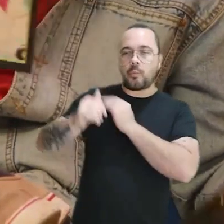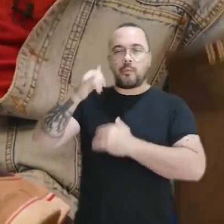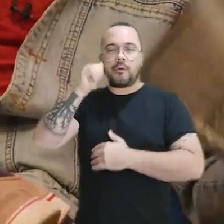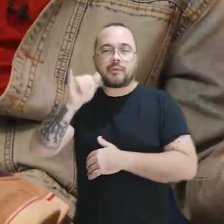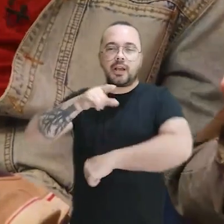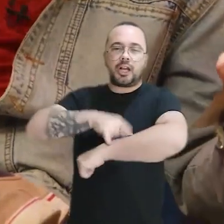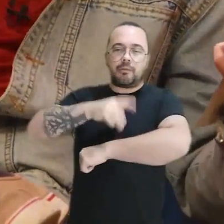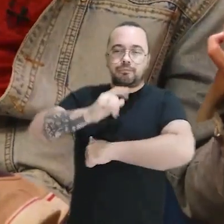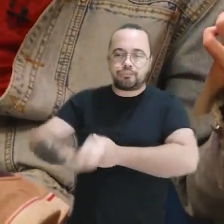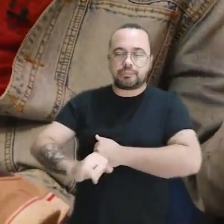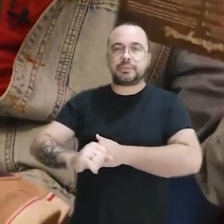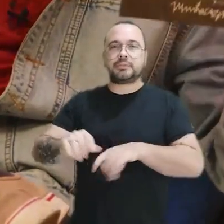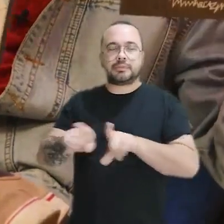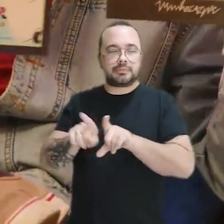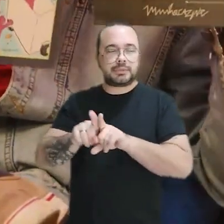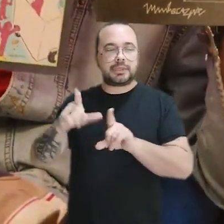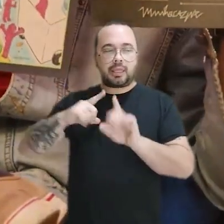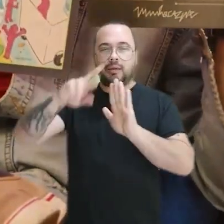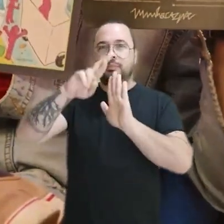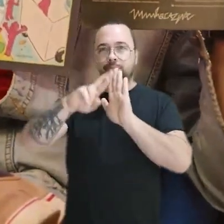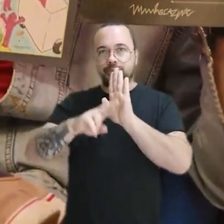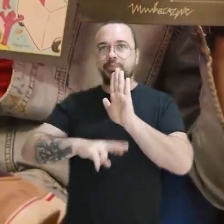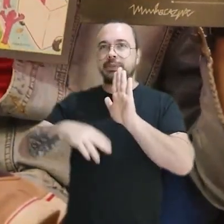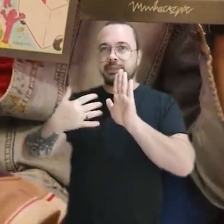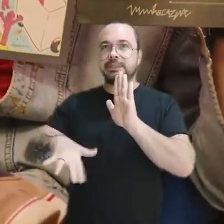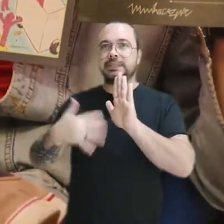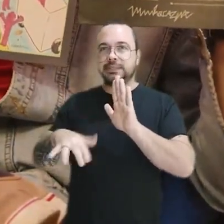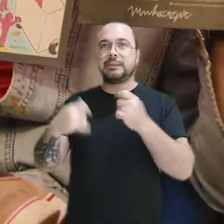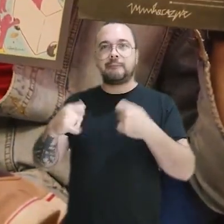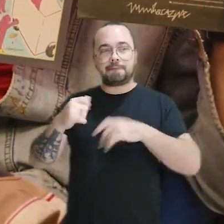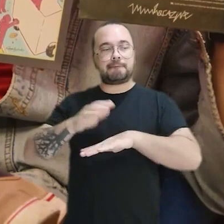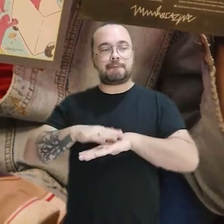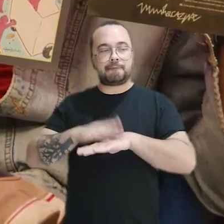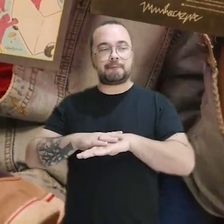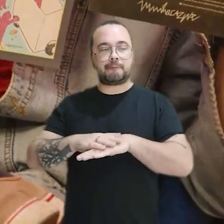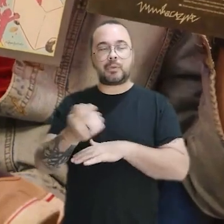E aí, aqui são as regras dele, tem muitas regras. Você precisa fazer um... Praticamente, um bacharelado